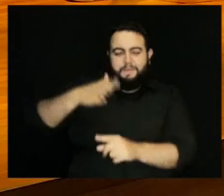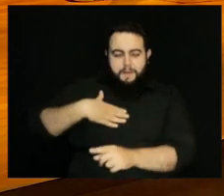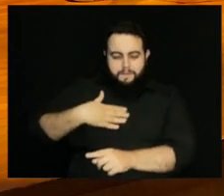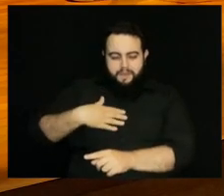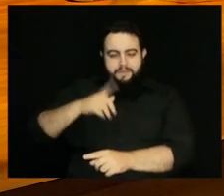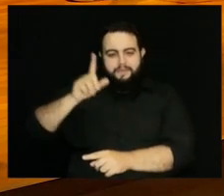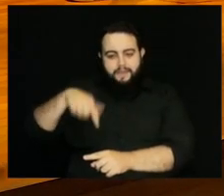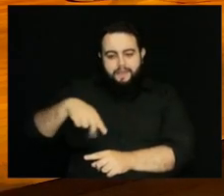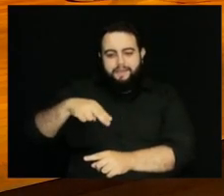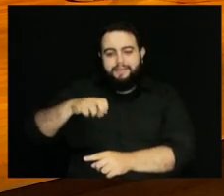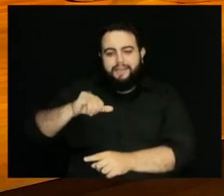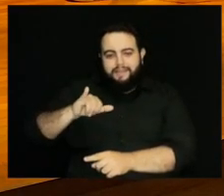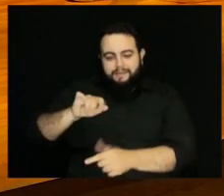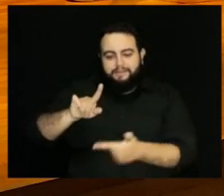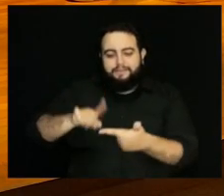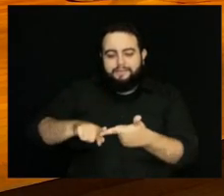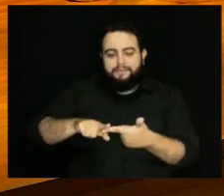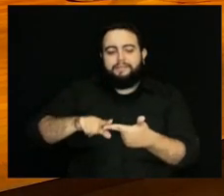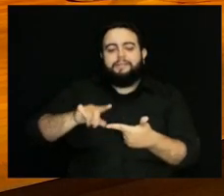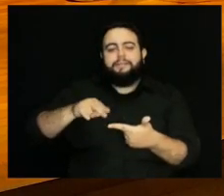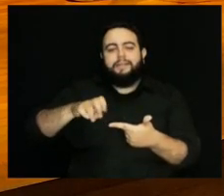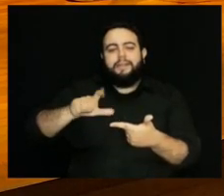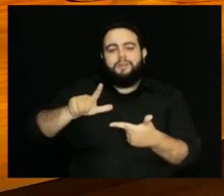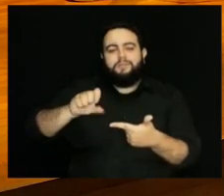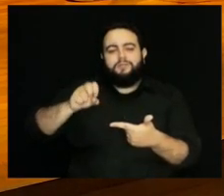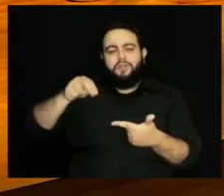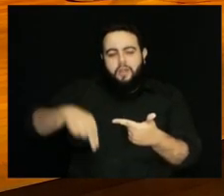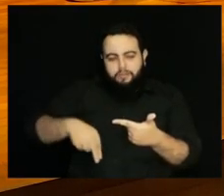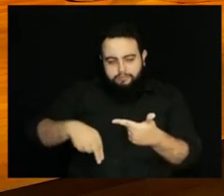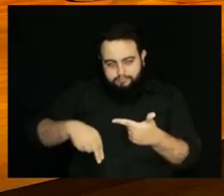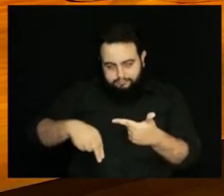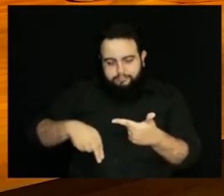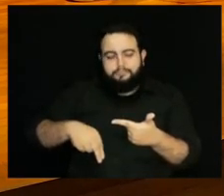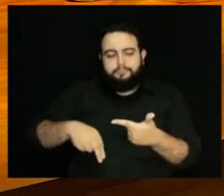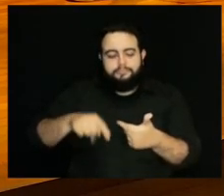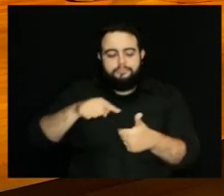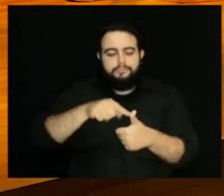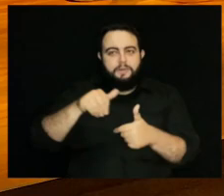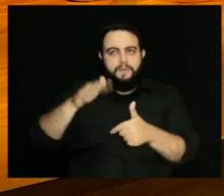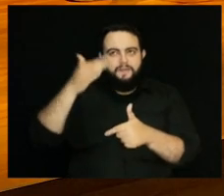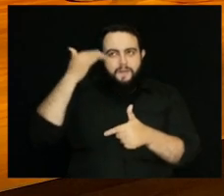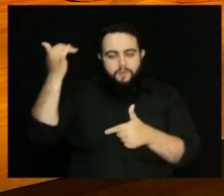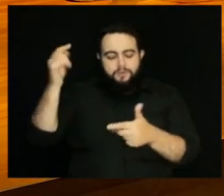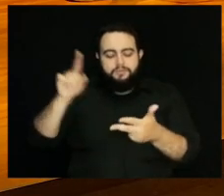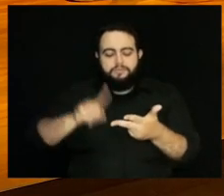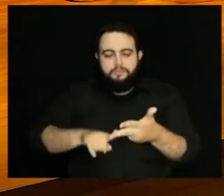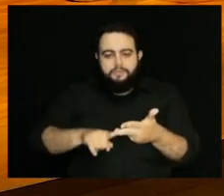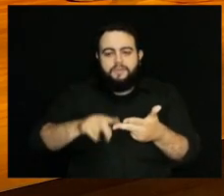Nei Lisboa, o Nelson Coelho de Castro, que é muito menos conhecido do que o Nei hoje né, o Vitor Ramil,